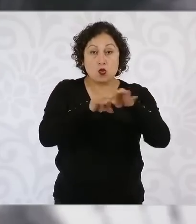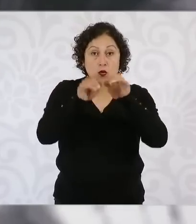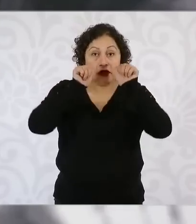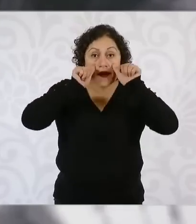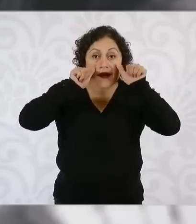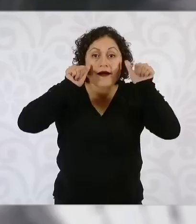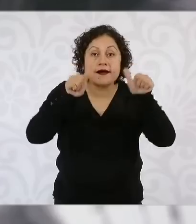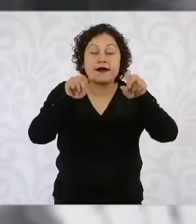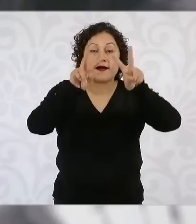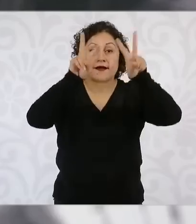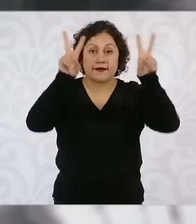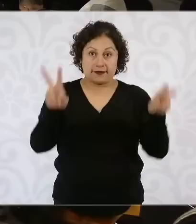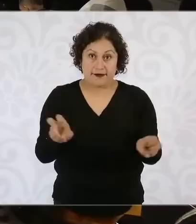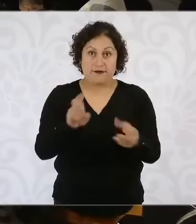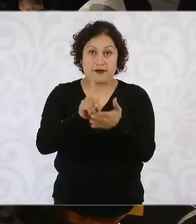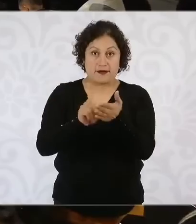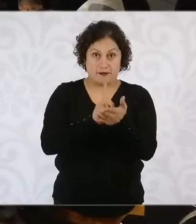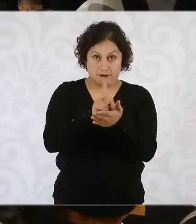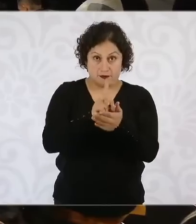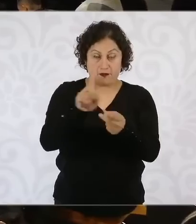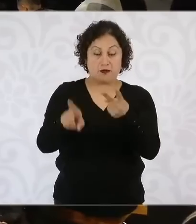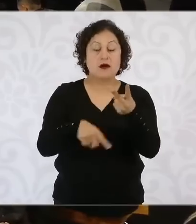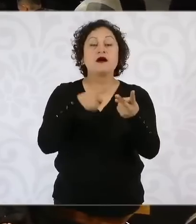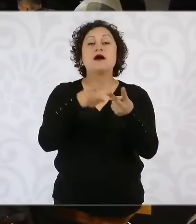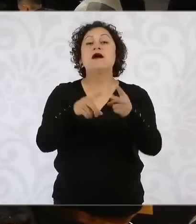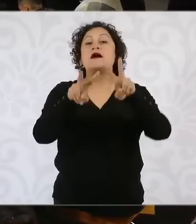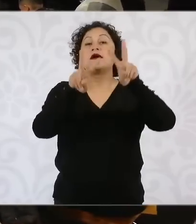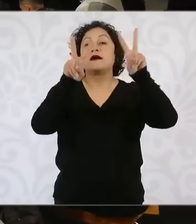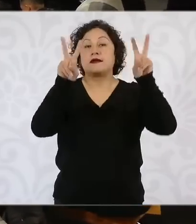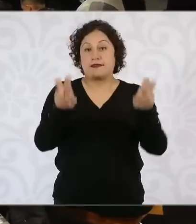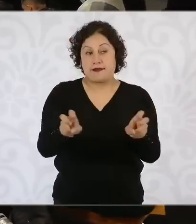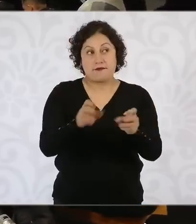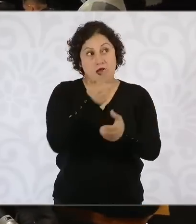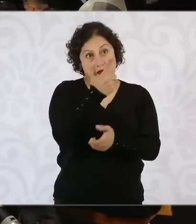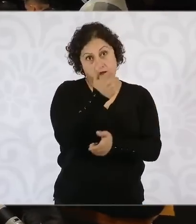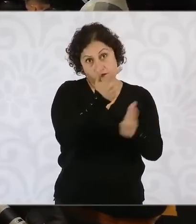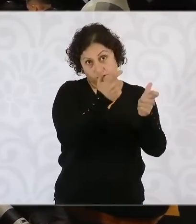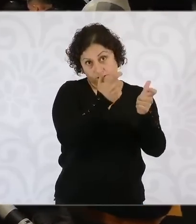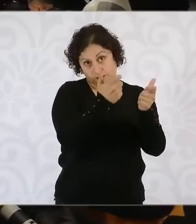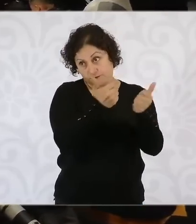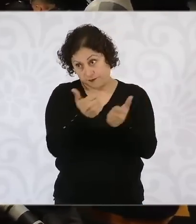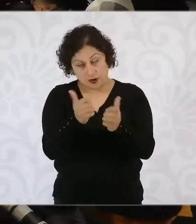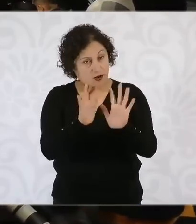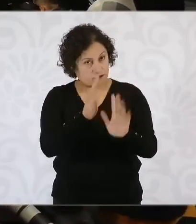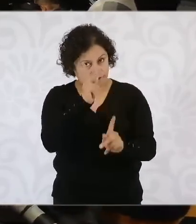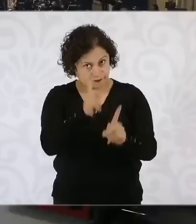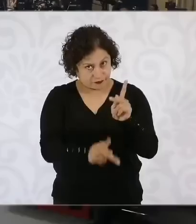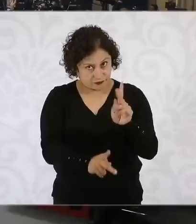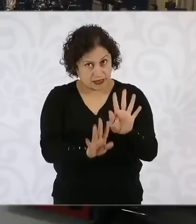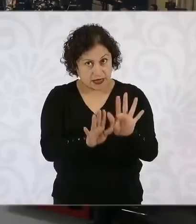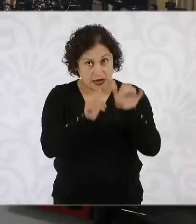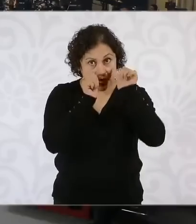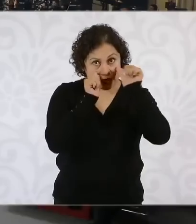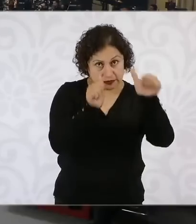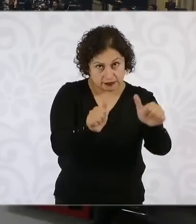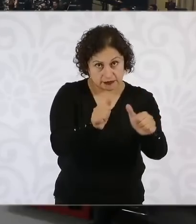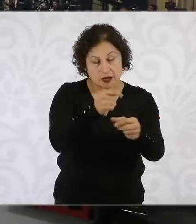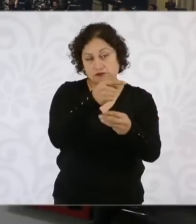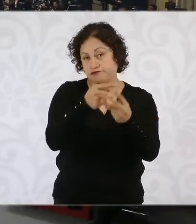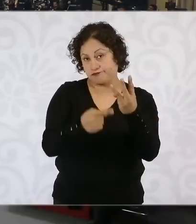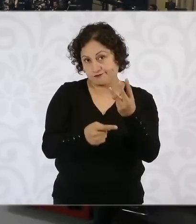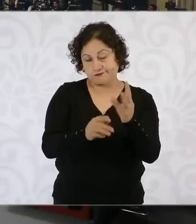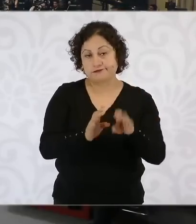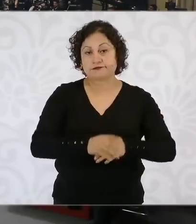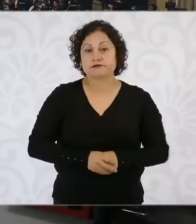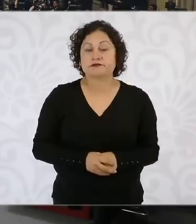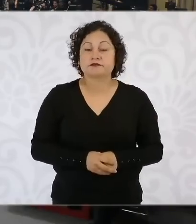tráfico de armas de Estados Unidos a México a ver vamos por aquí por aquí porque a ver